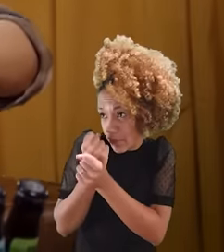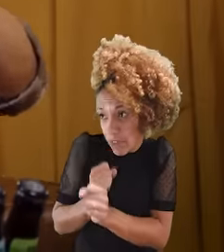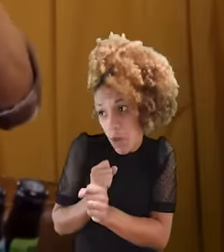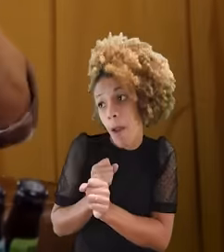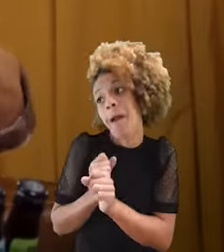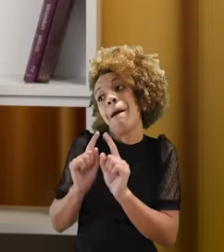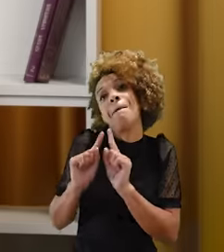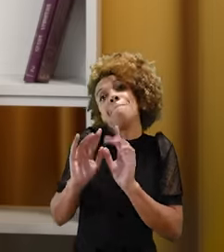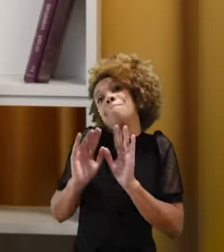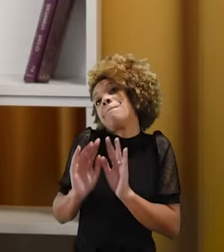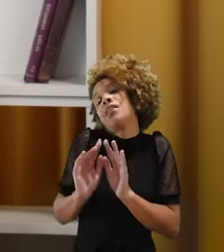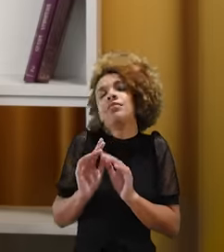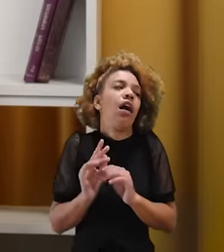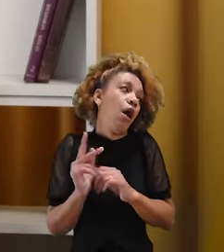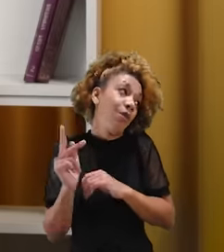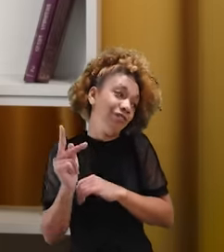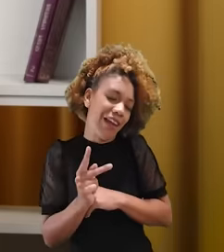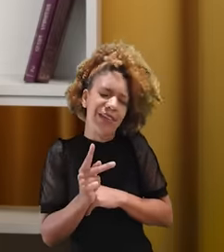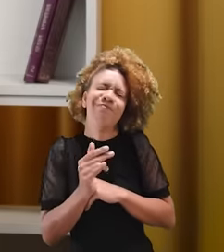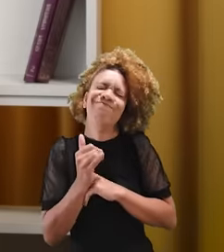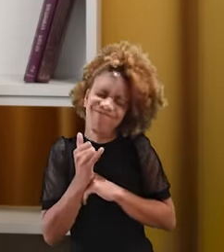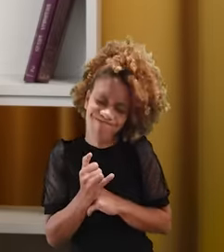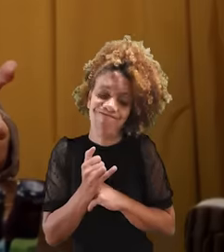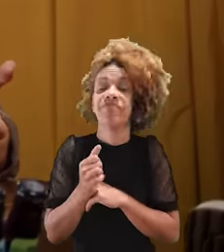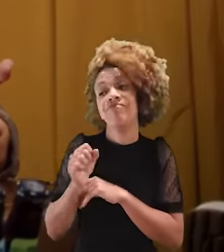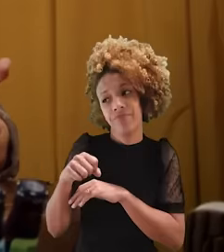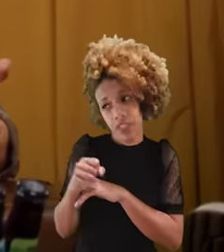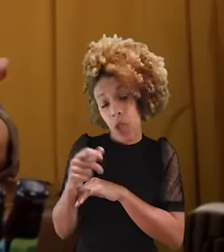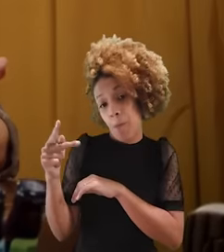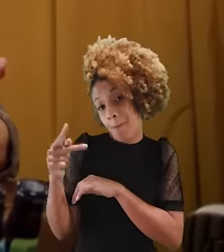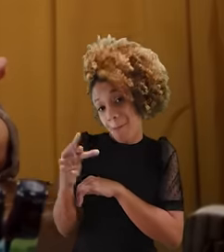você não pode especificar fala é uma fala que vai para uma cagada é é uma fala muito